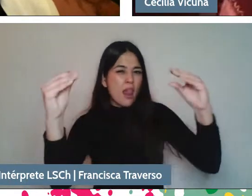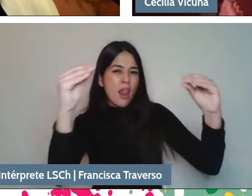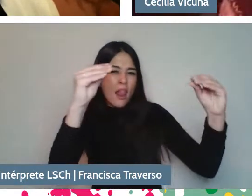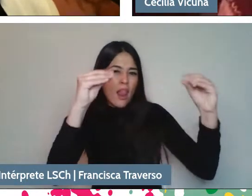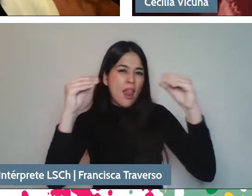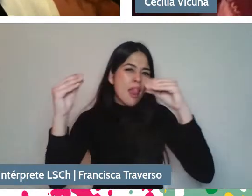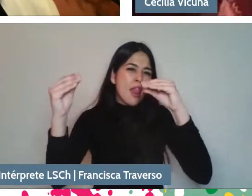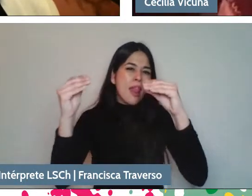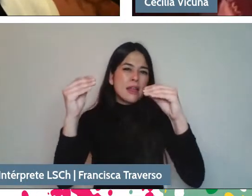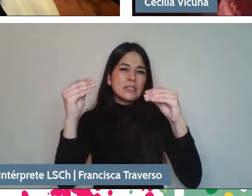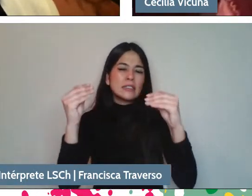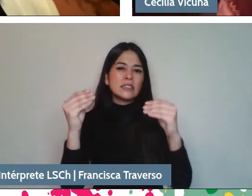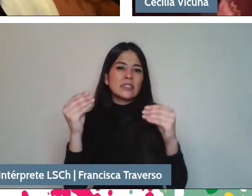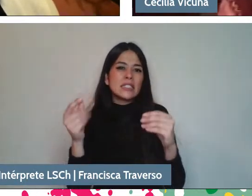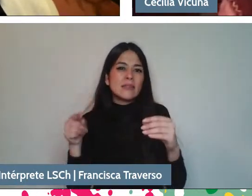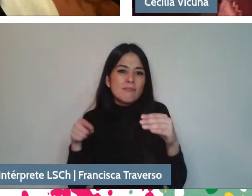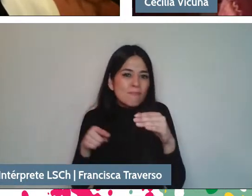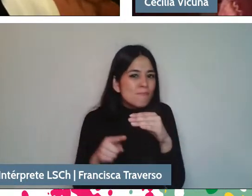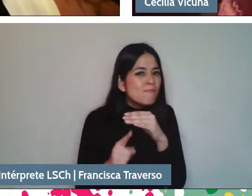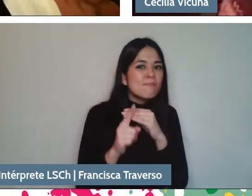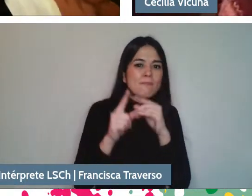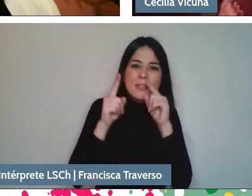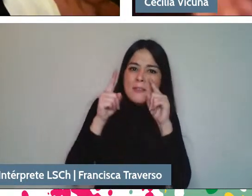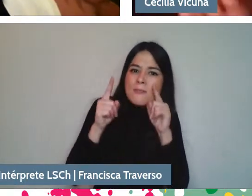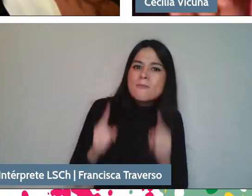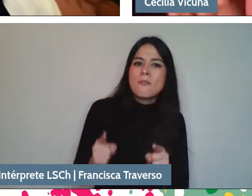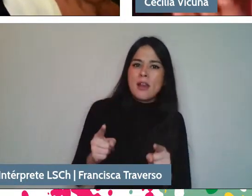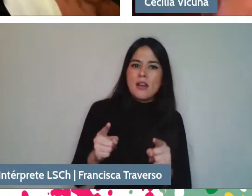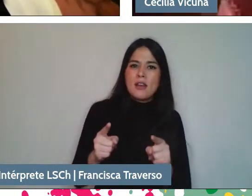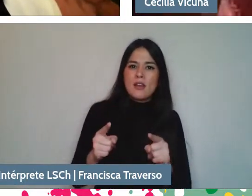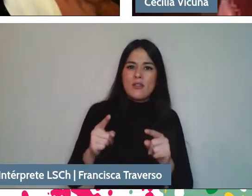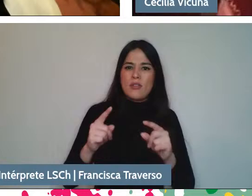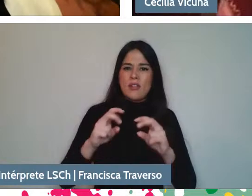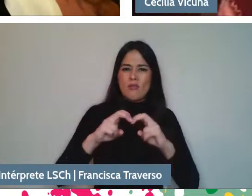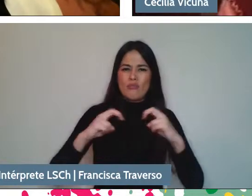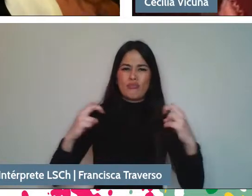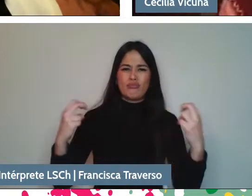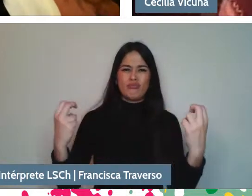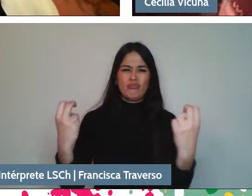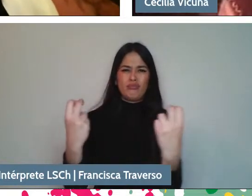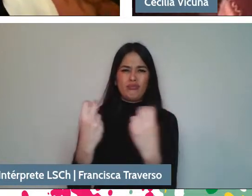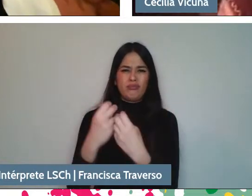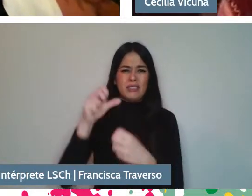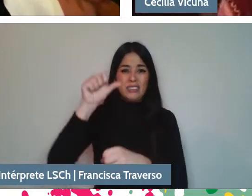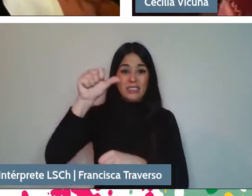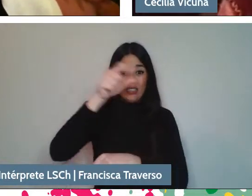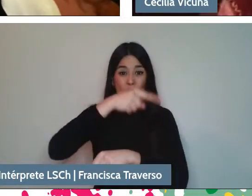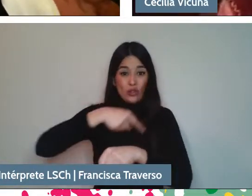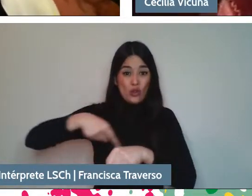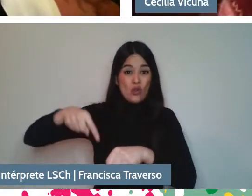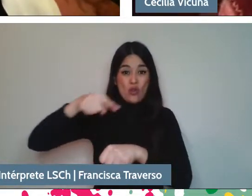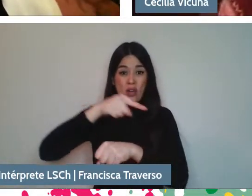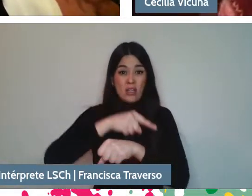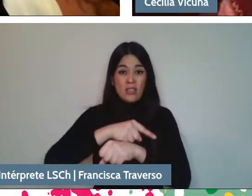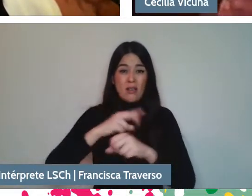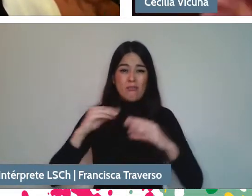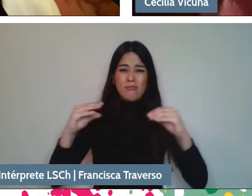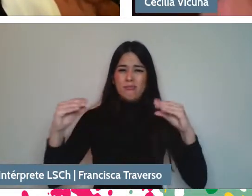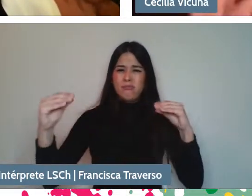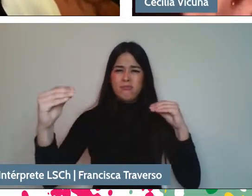que nos volvíamos a meter en el comedor donde se hacia una conversa que duraba más o menos 6 horas animadísima y con vino